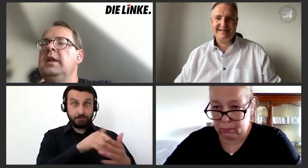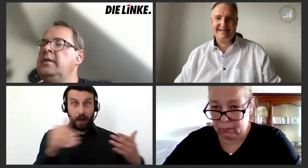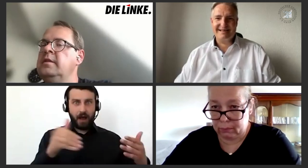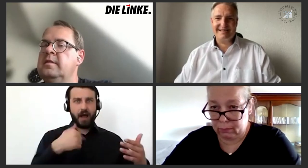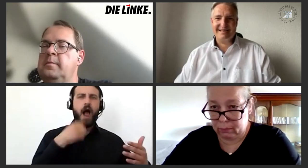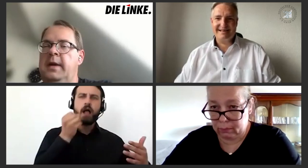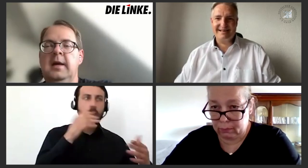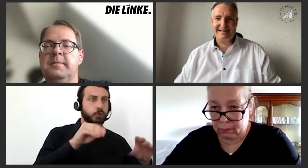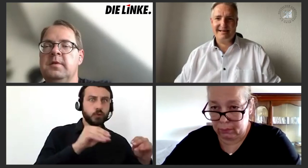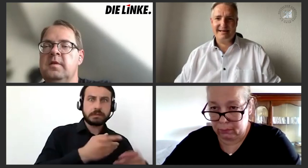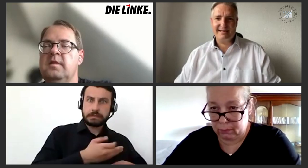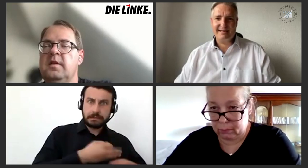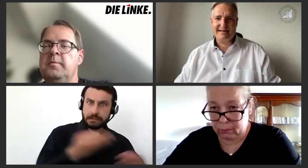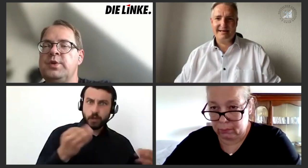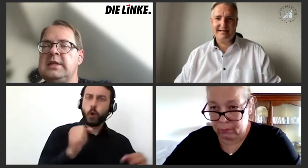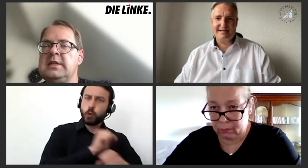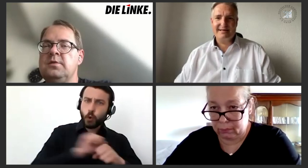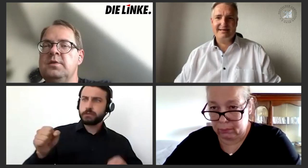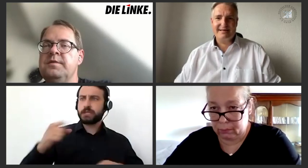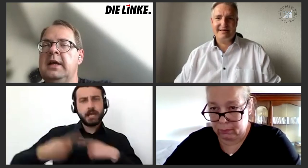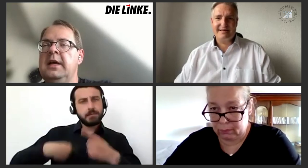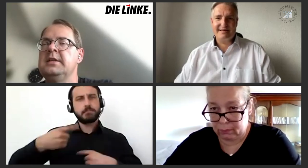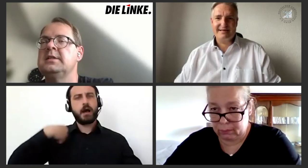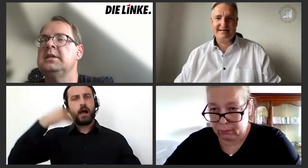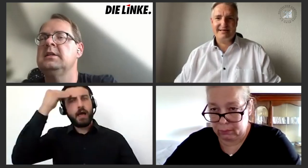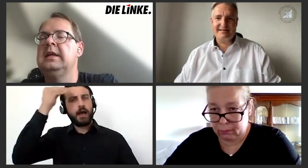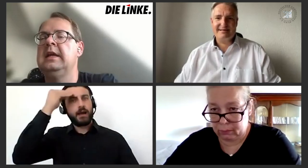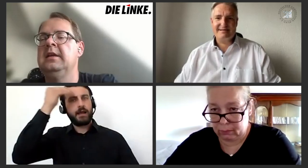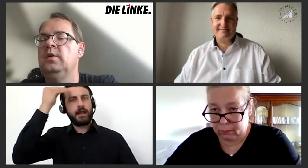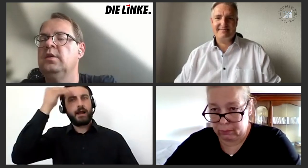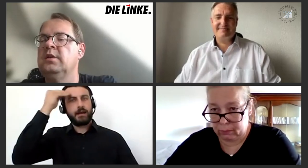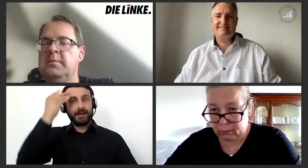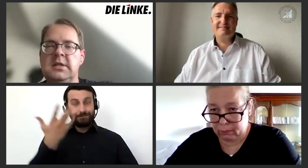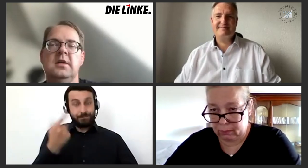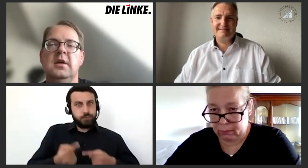im Alltag anwendet, immer lernend bleibt und das ist ein Prozess. Ich vergleiche es dann